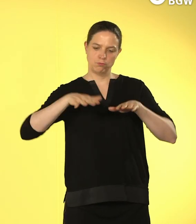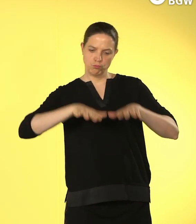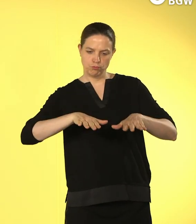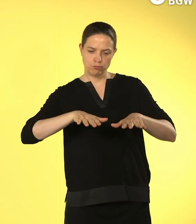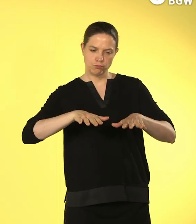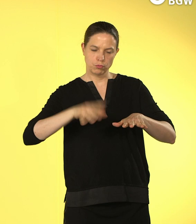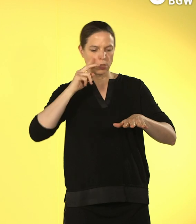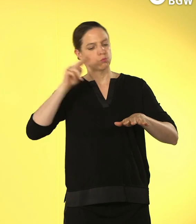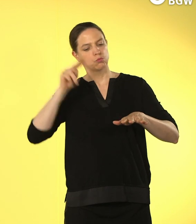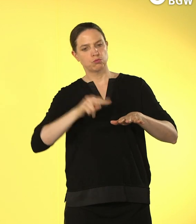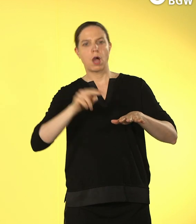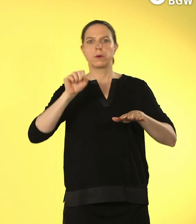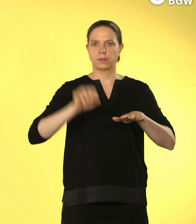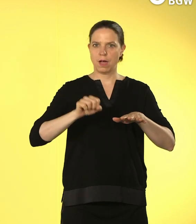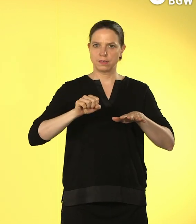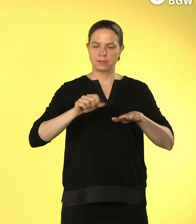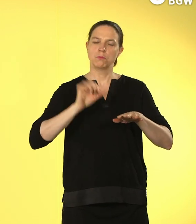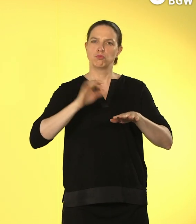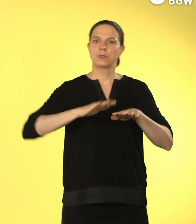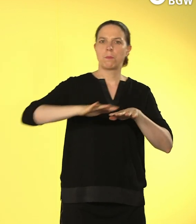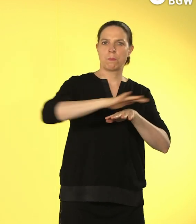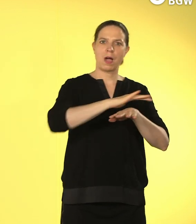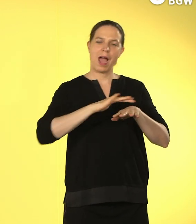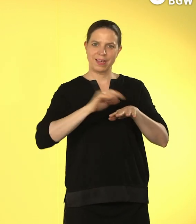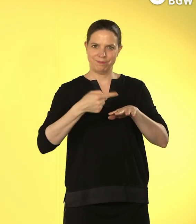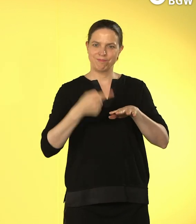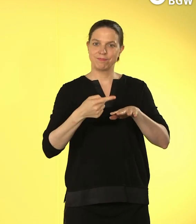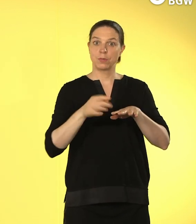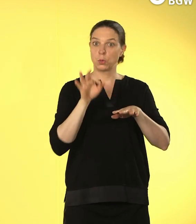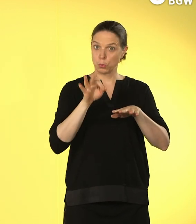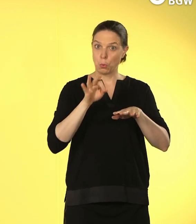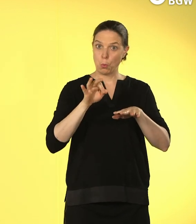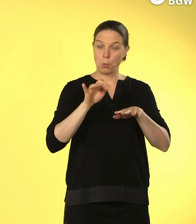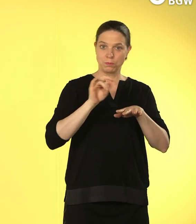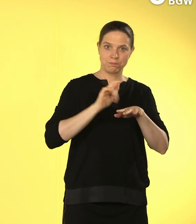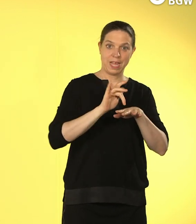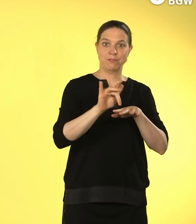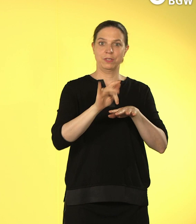Dann sieht man die Handbereiche, die gut desinfiziert wurden: die leuchten.